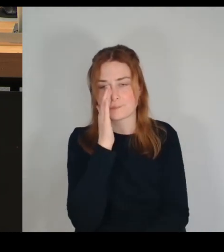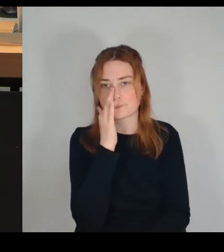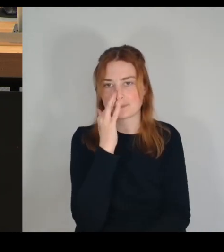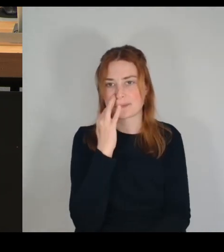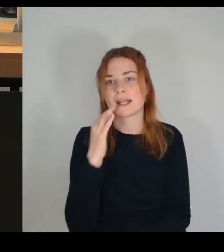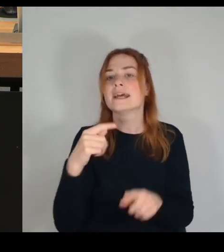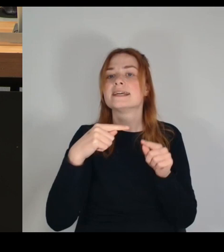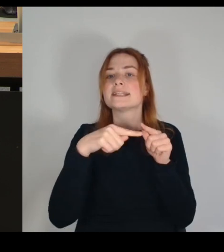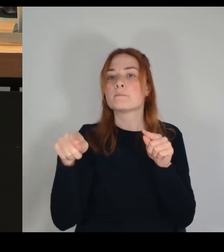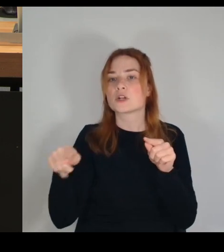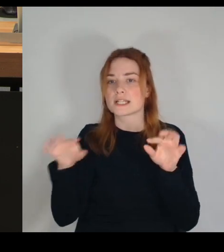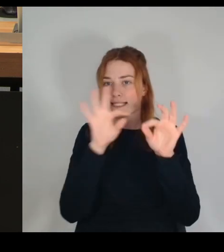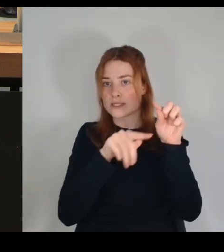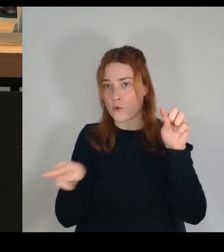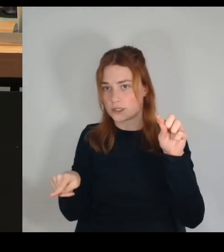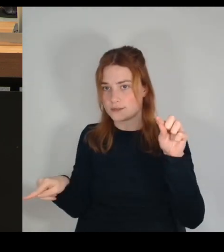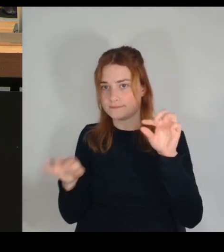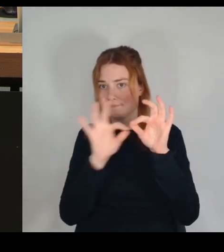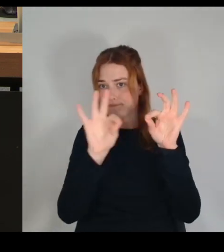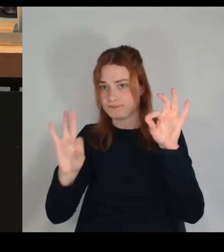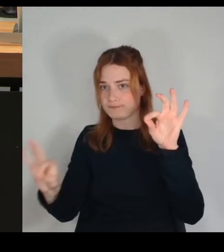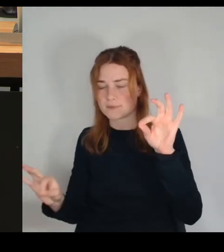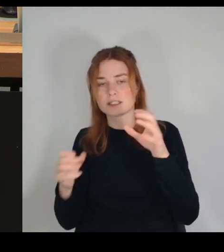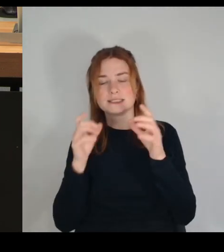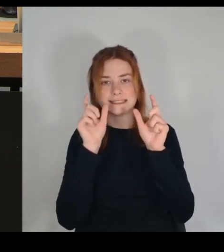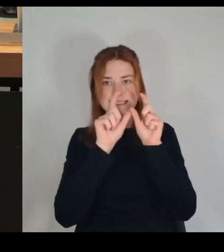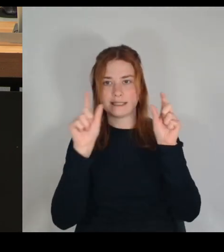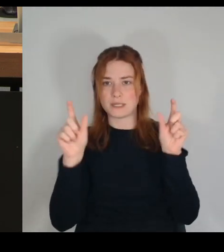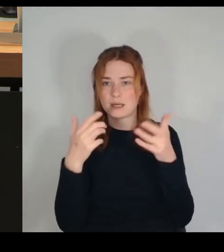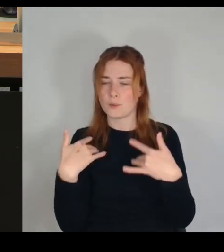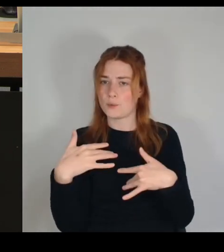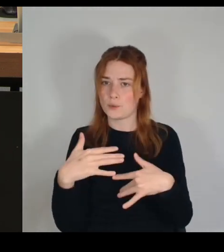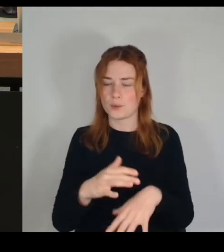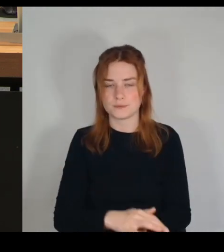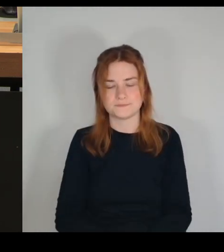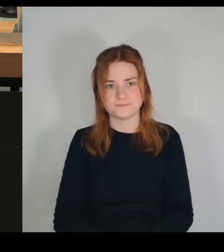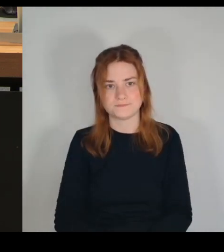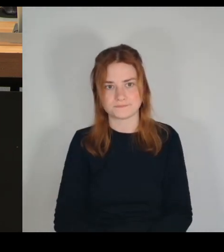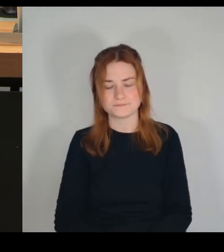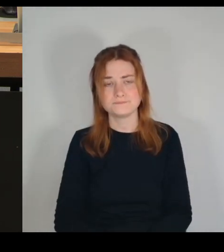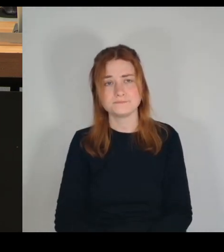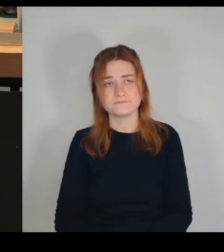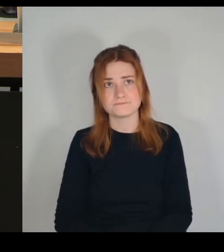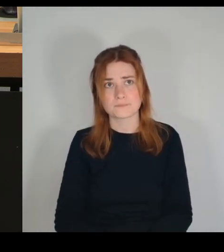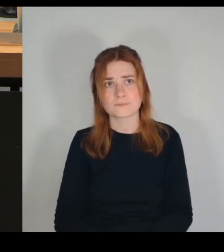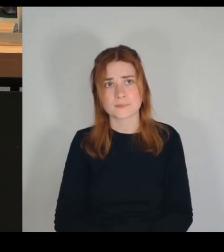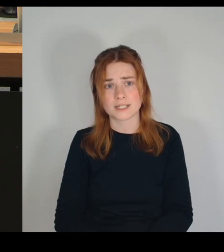natürlich gerne weitergetragen. Erstmal keine AfD Veranstaltung. Zweitens kein Wort von Deportation.